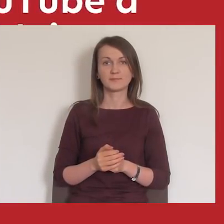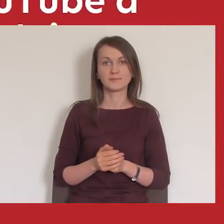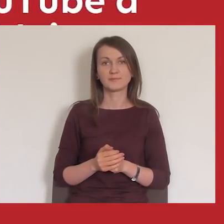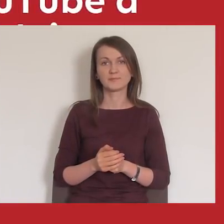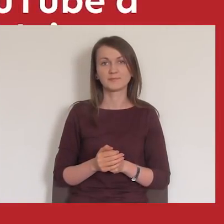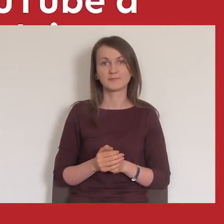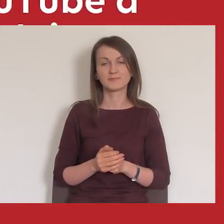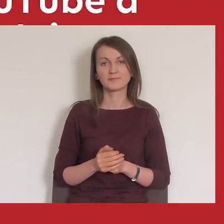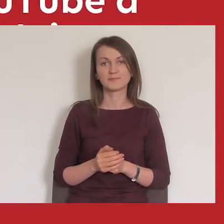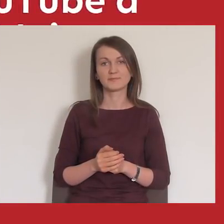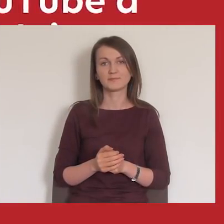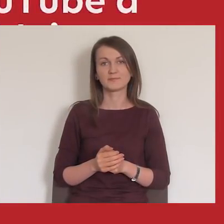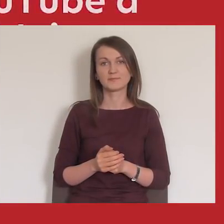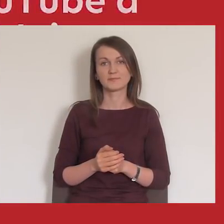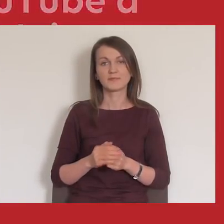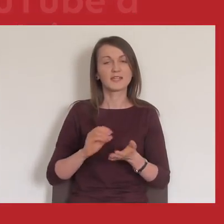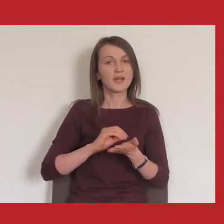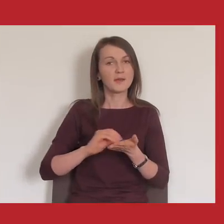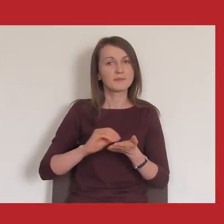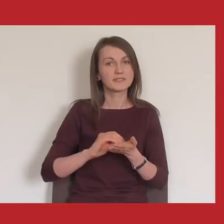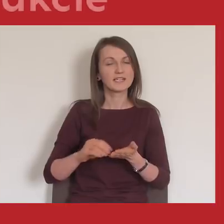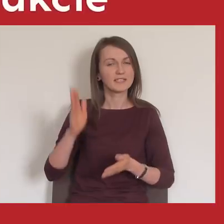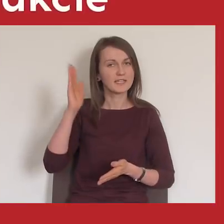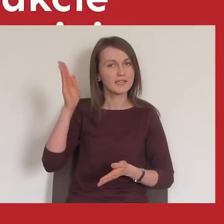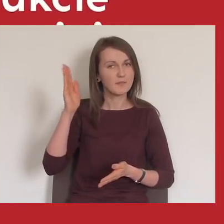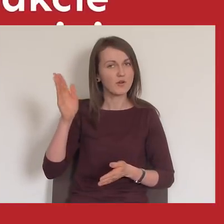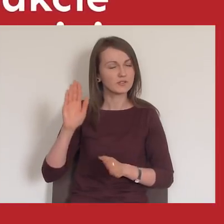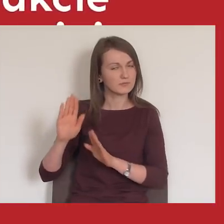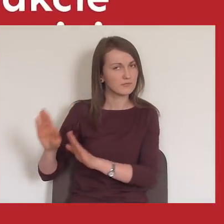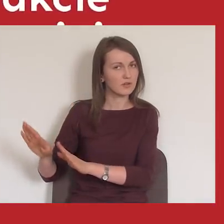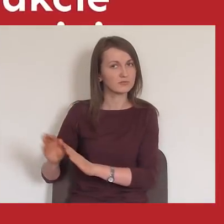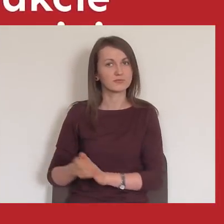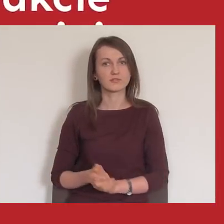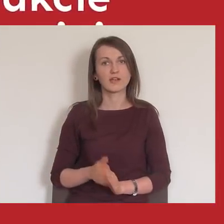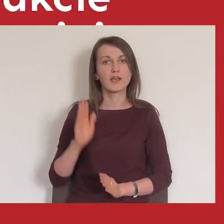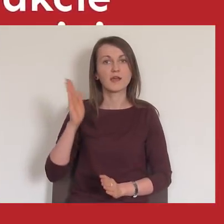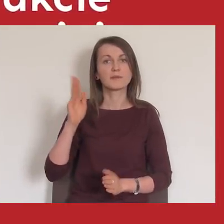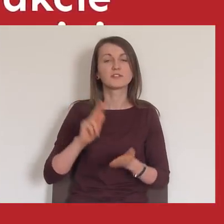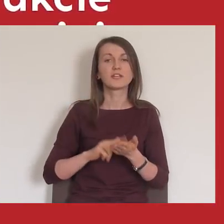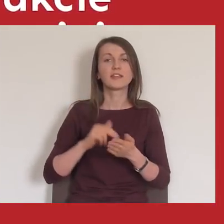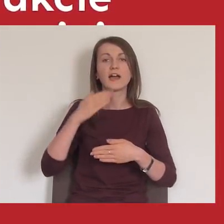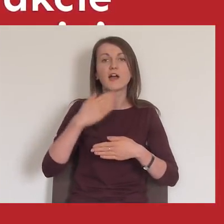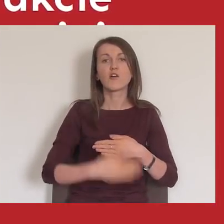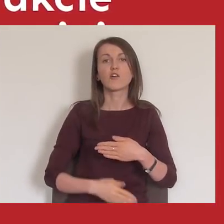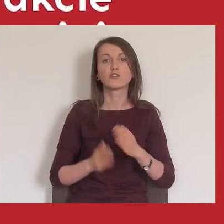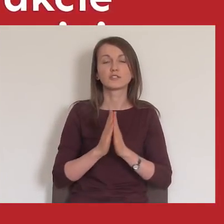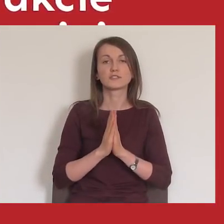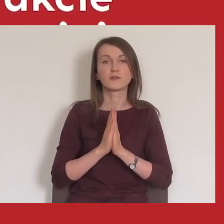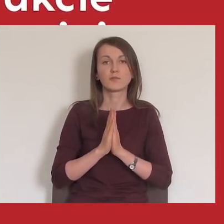Komentowanie filmiku zostaw na później, będziemy to robić po zakończeniu medytacji.